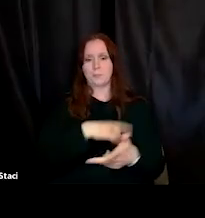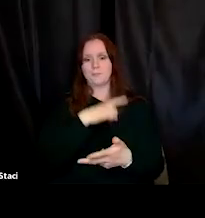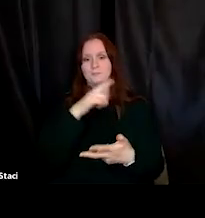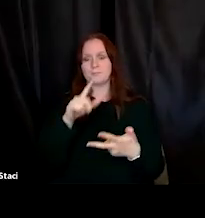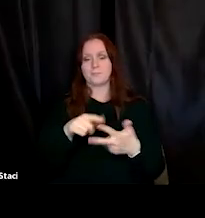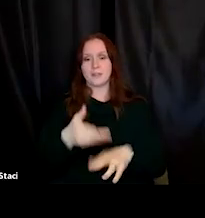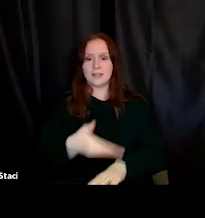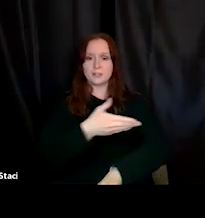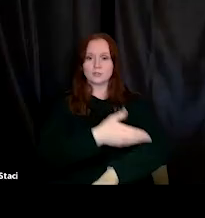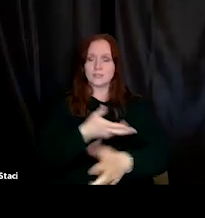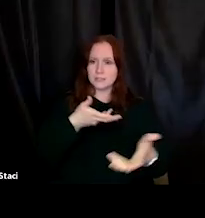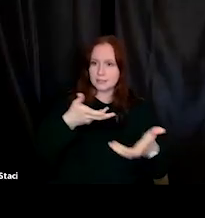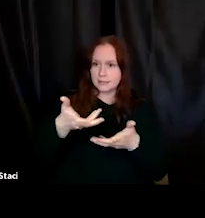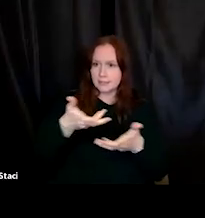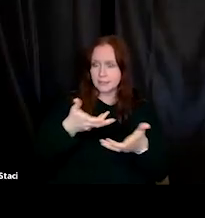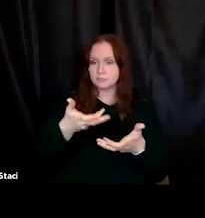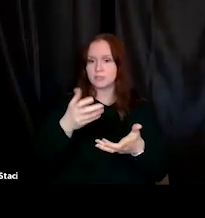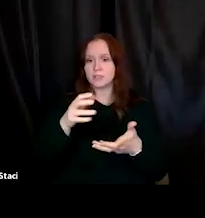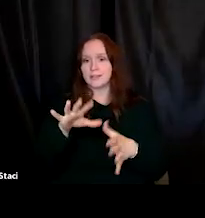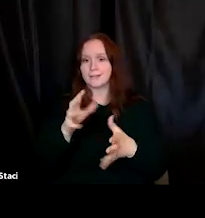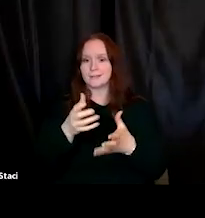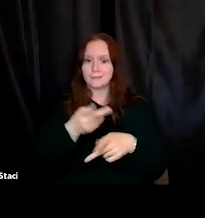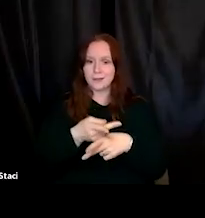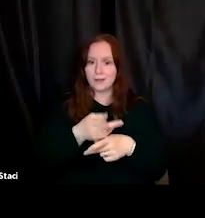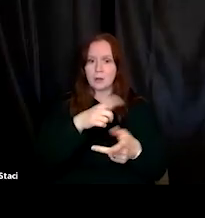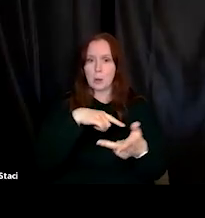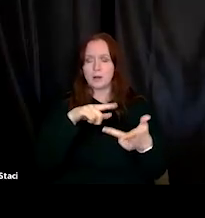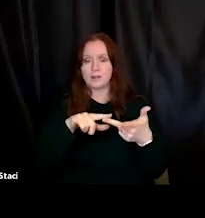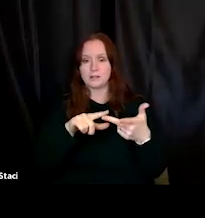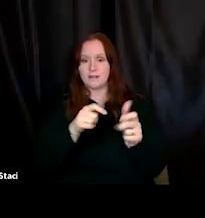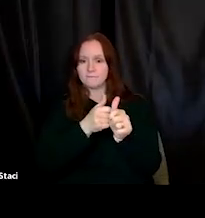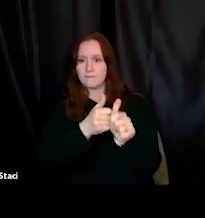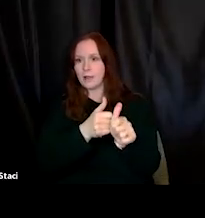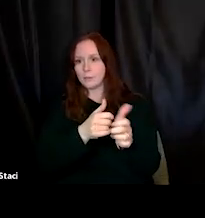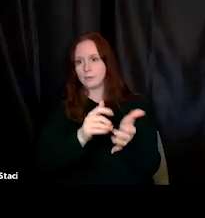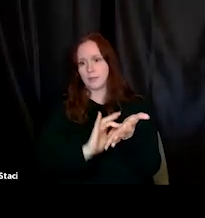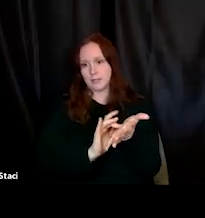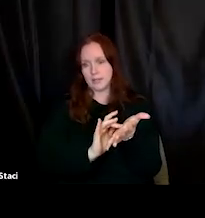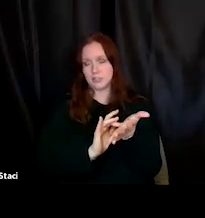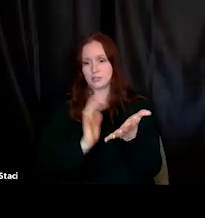para procesar las solicitudes. No quería dejarlos fuera, pero nuestro enfoque hoy realmente está en la SSA.